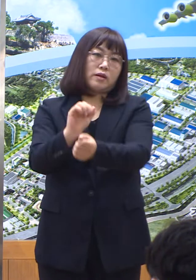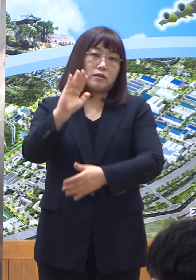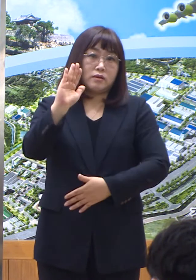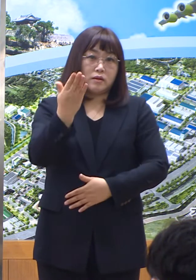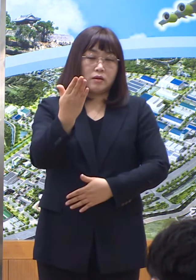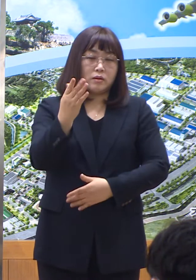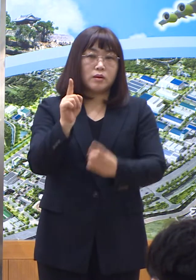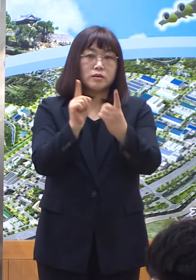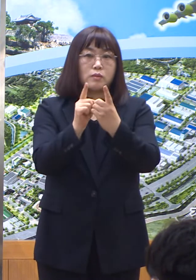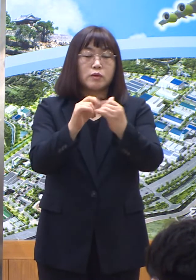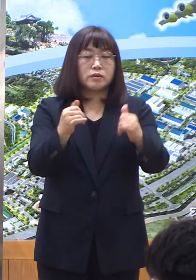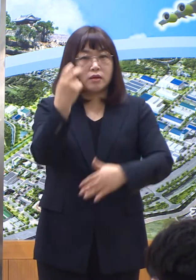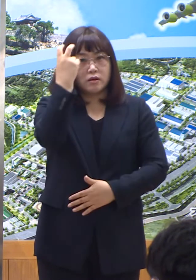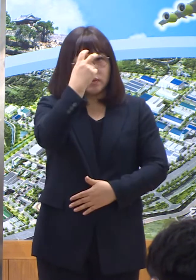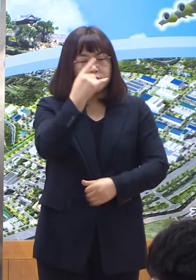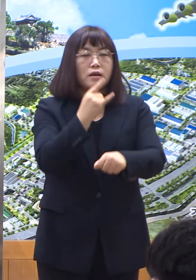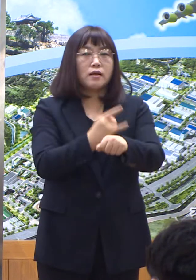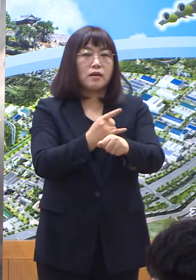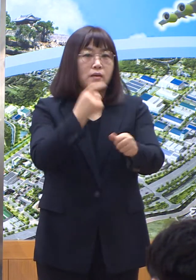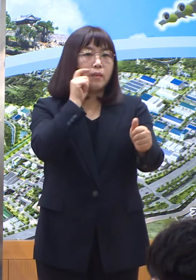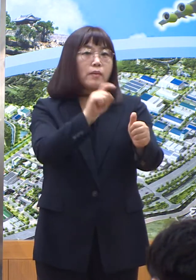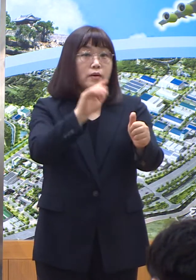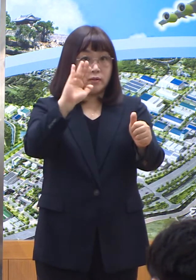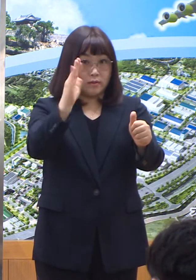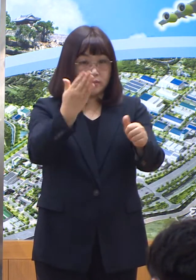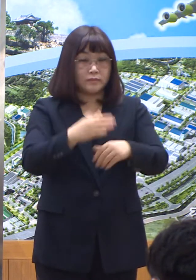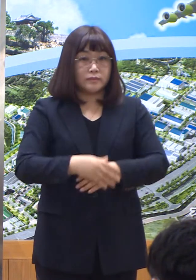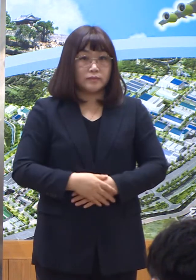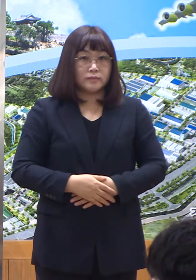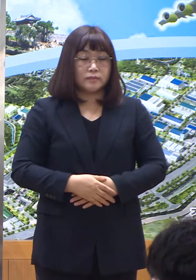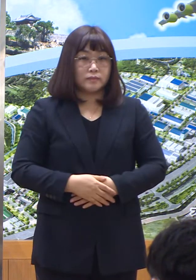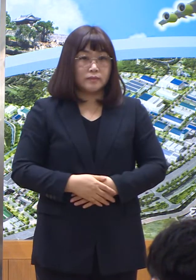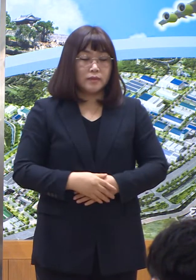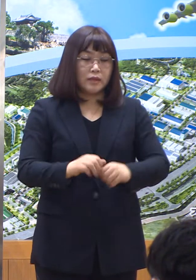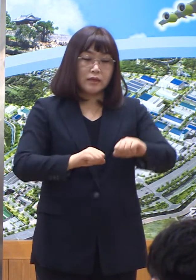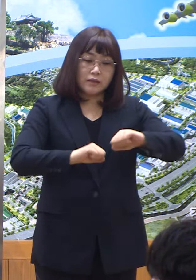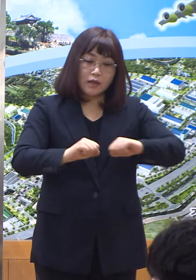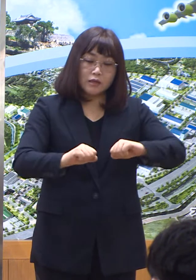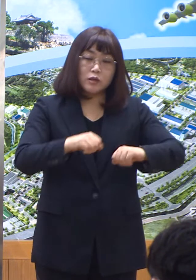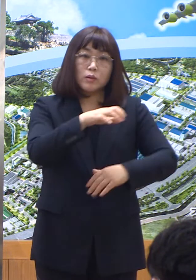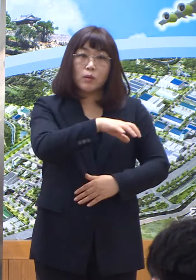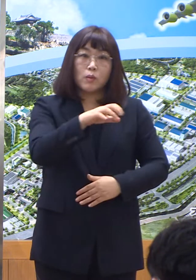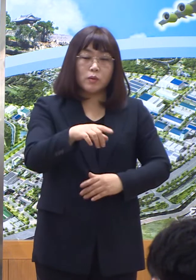접촉자 검사에서 양성 판정을 받았습니다. 이분들의 이동 동선 및